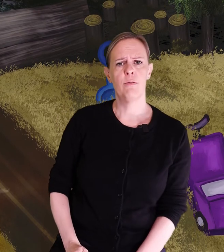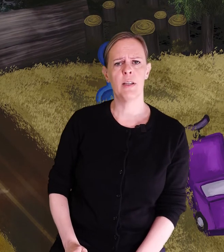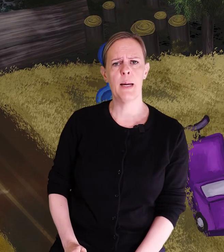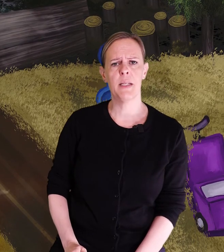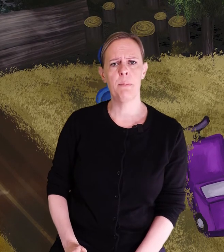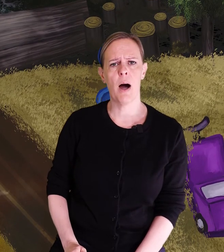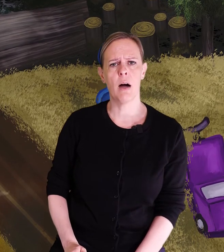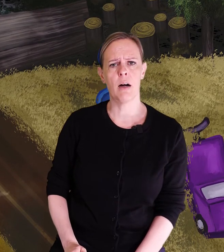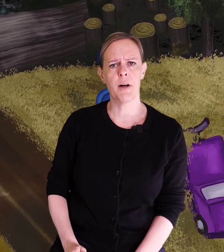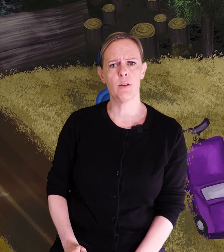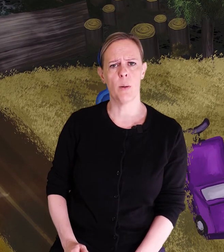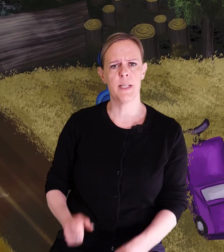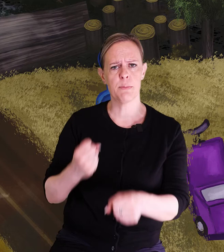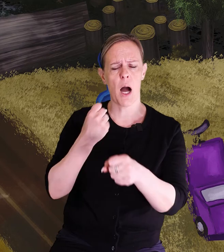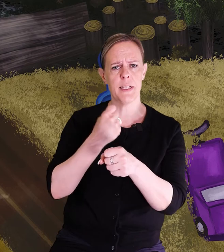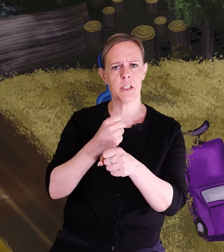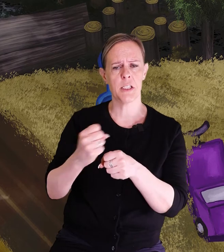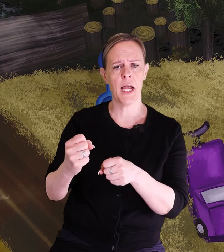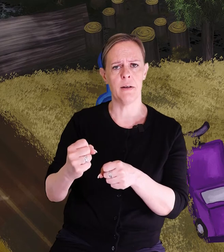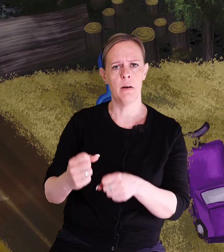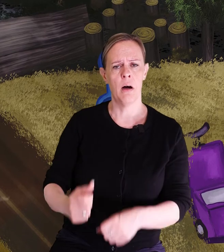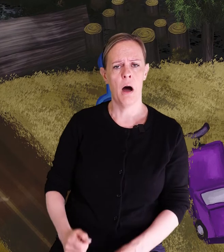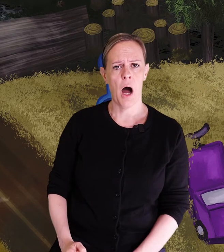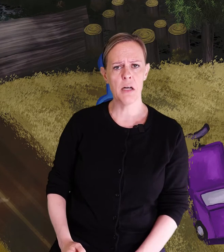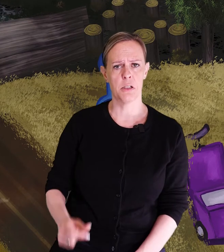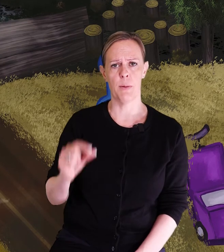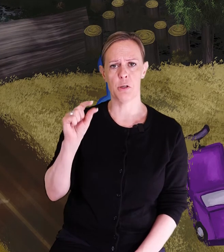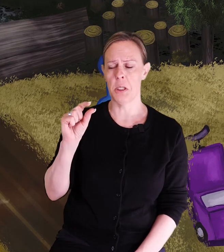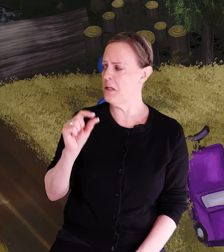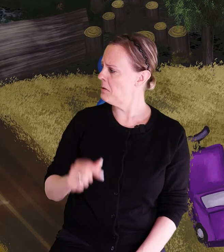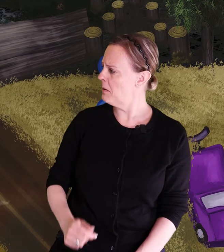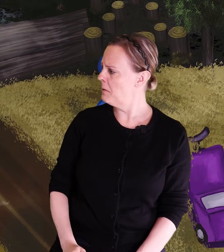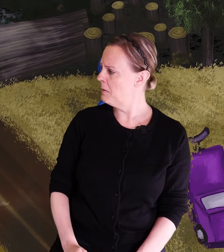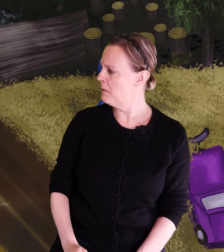för att lämna tillbaka Grantomtens magiska sten han som är så liten